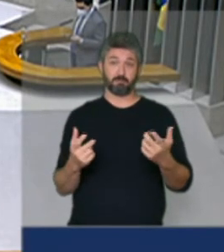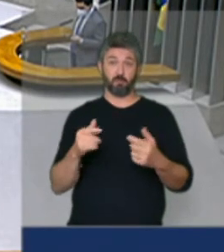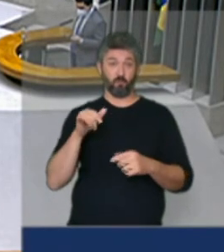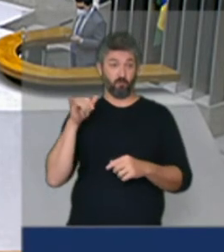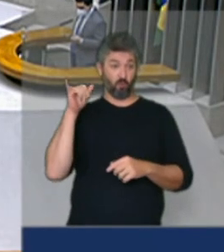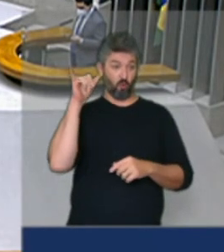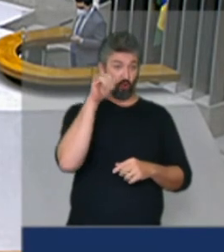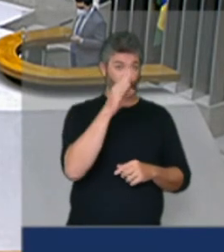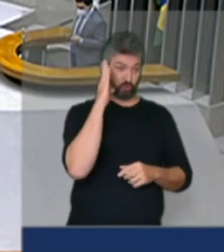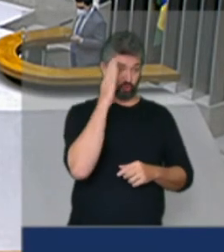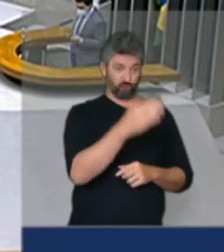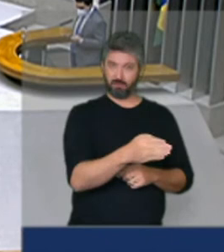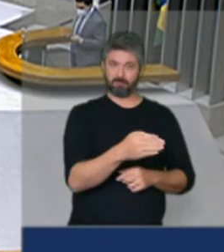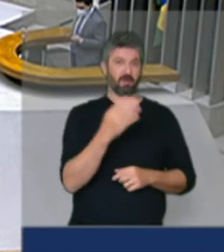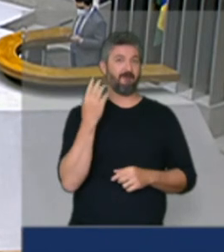VOO DIRETO, É UMA VIAGEM PARA VITÓRIA DA CONQUISTA E UMA